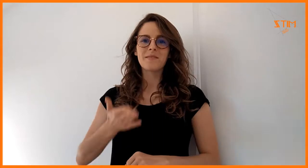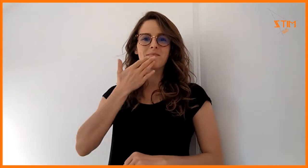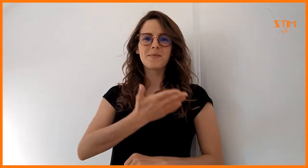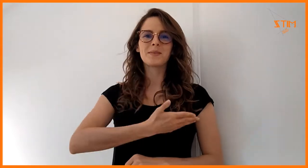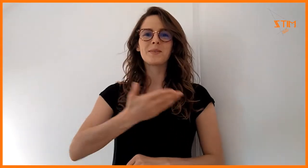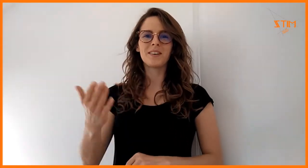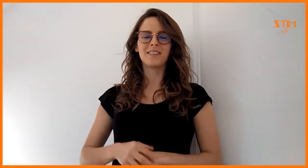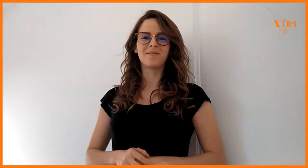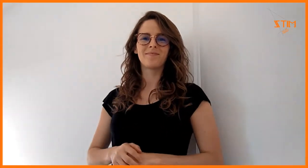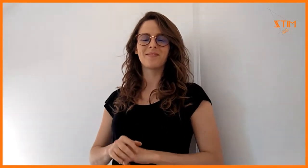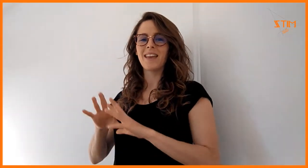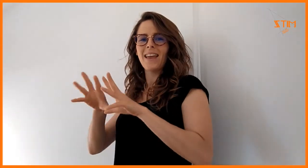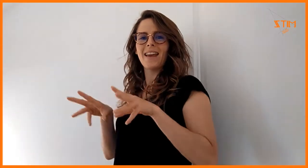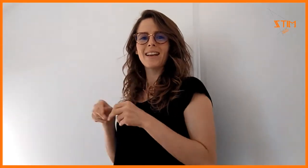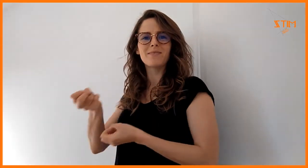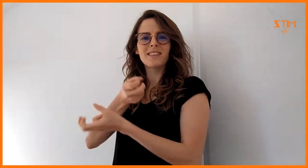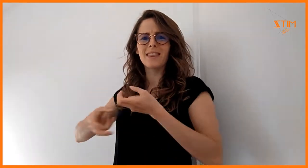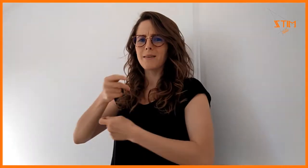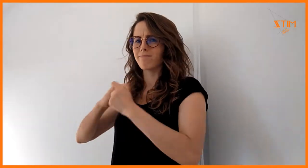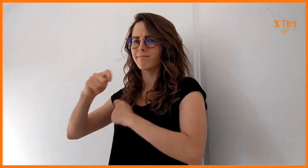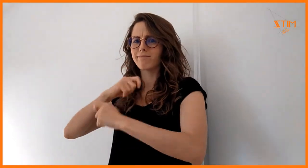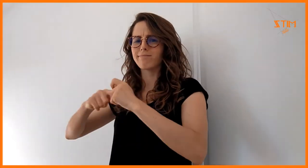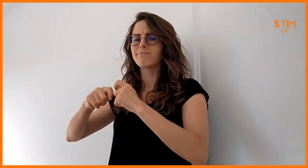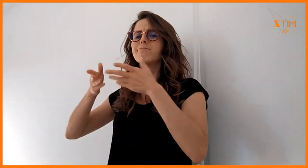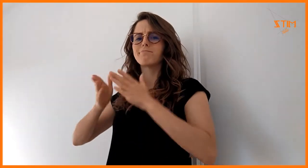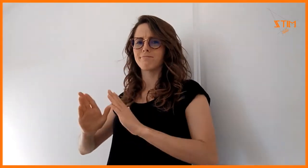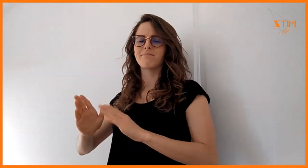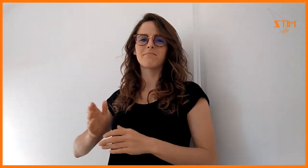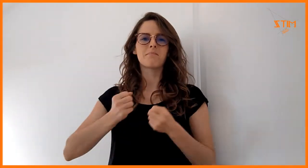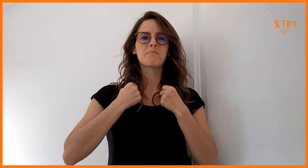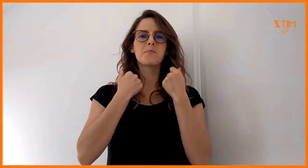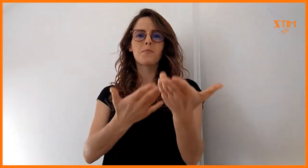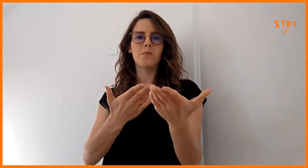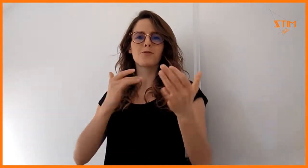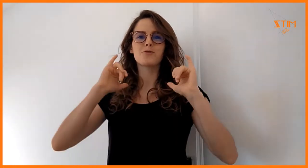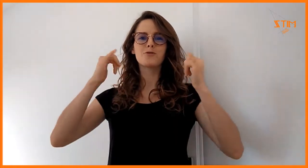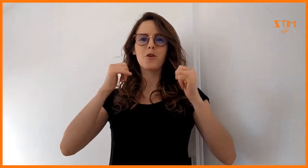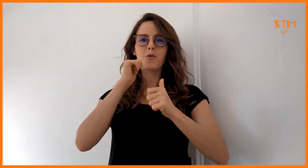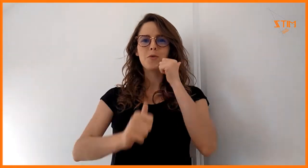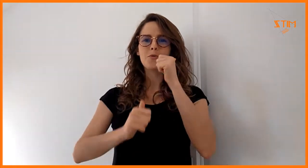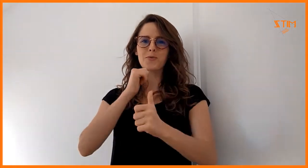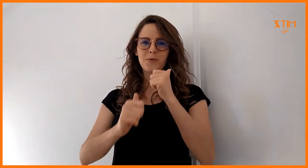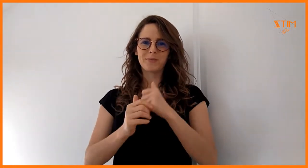Bonjour, Après discussion, nous, l'équipe STIM, avons décidé de vous proposer un jeu-concours